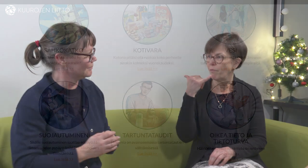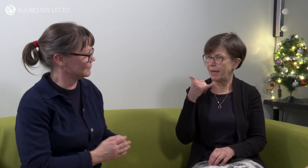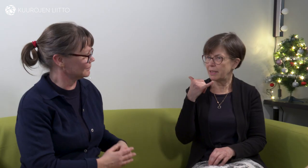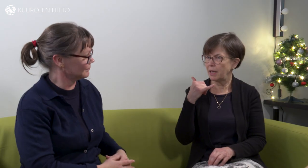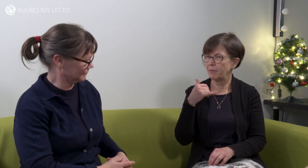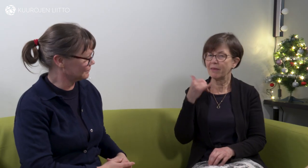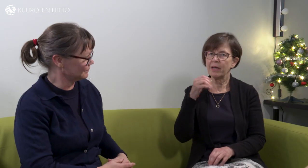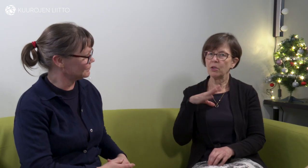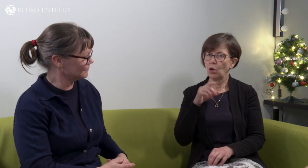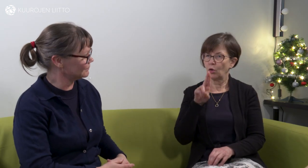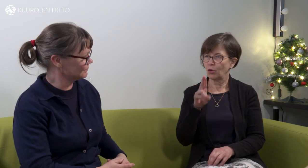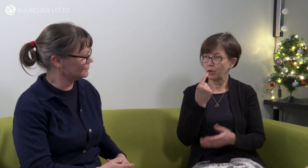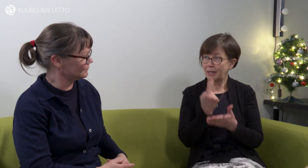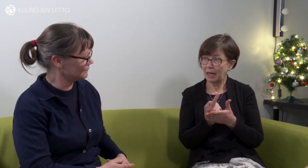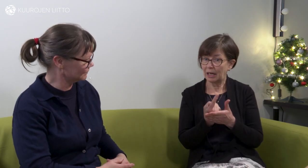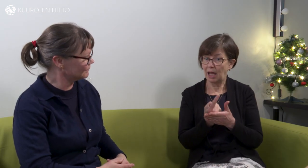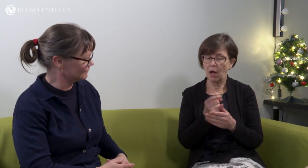Vesi on todella tärkeä asia.